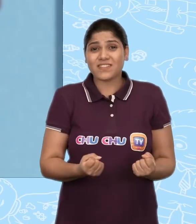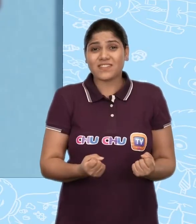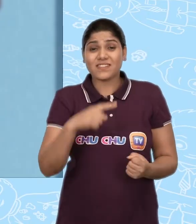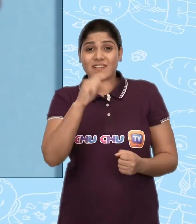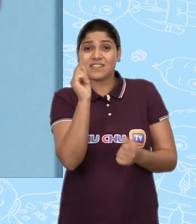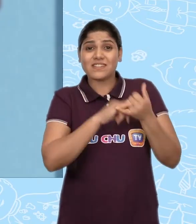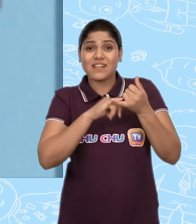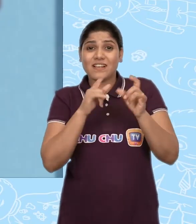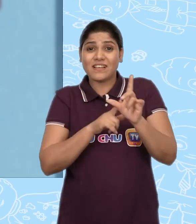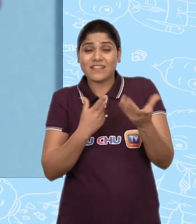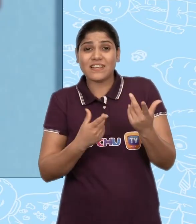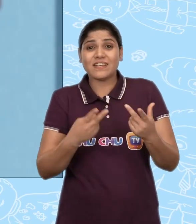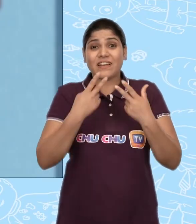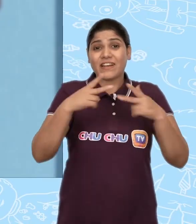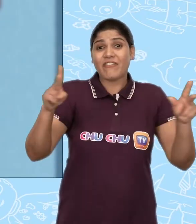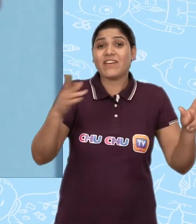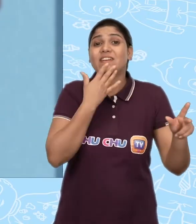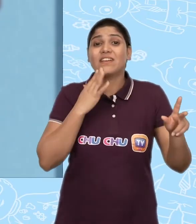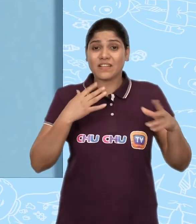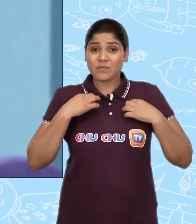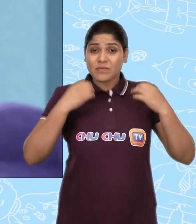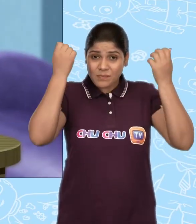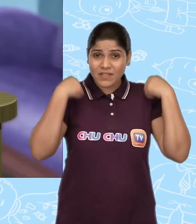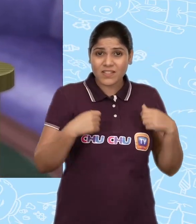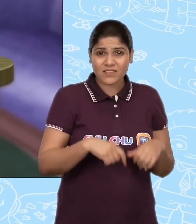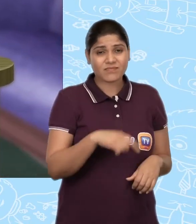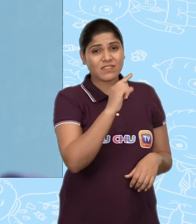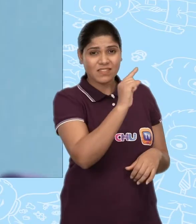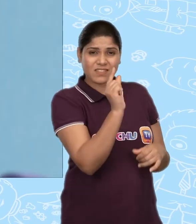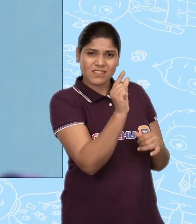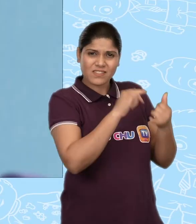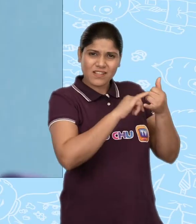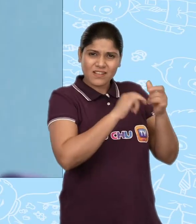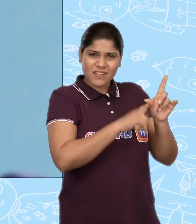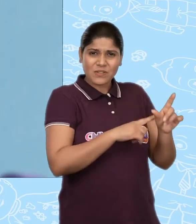वो चाहती थी की Cussly दूसरे रंग के कपड़े भी पहनने। Cussly!